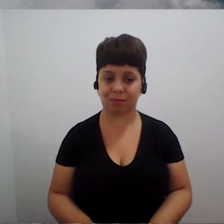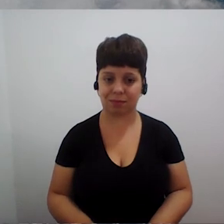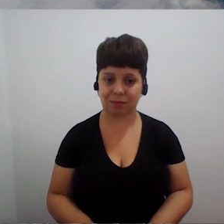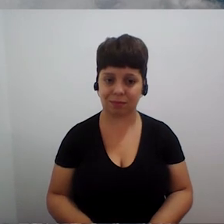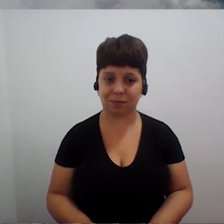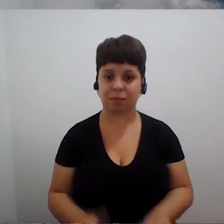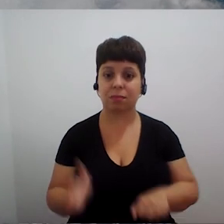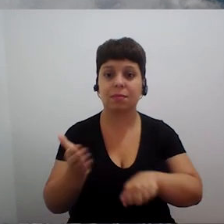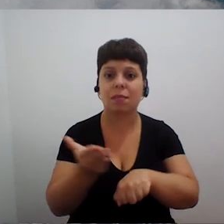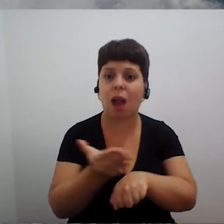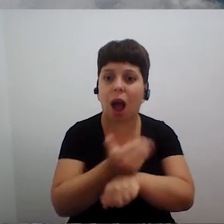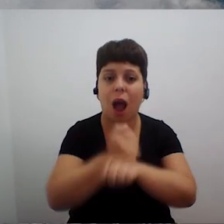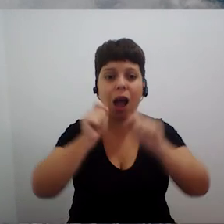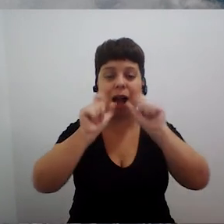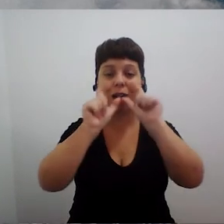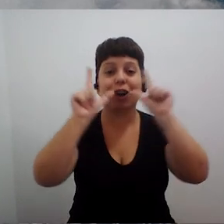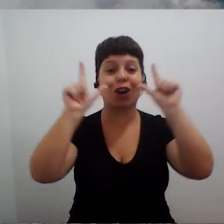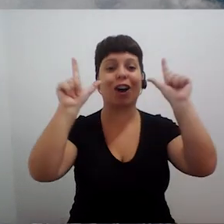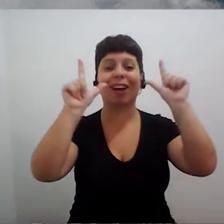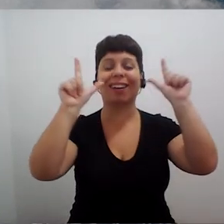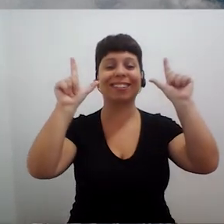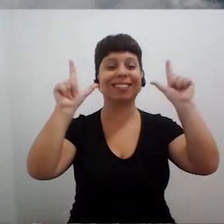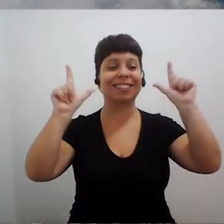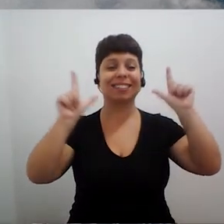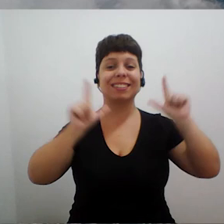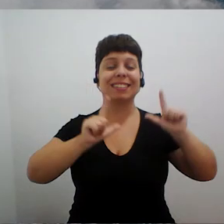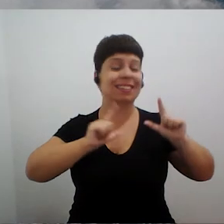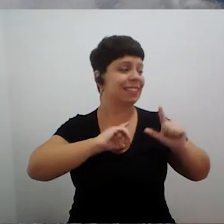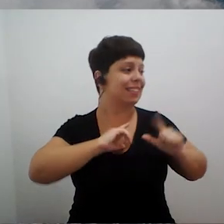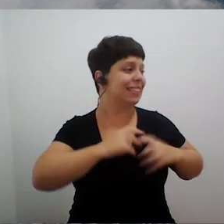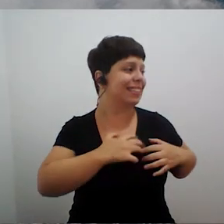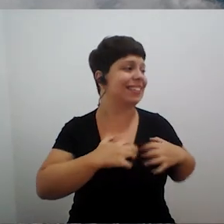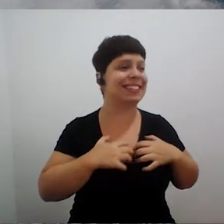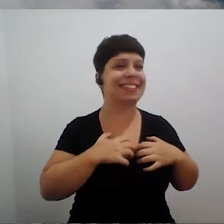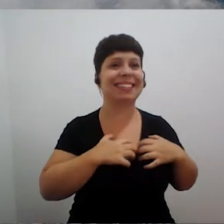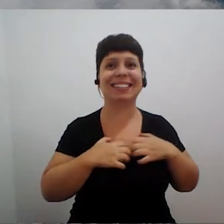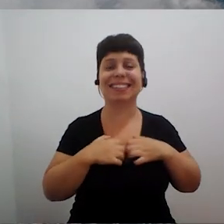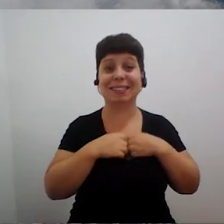Se não me acorde, é uma oração É o coração que tá apertado